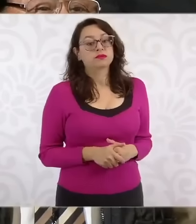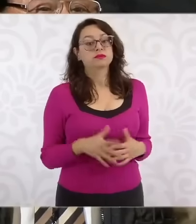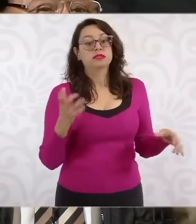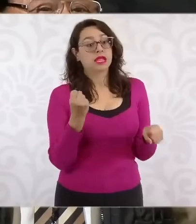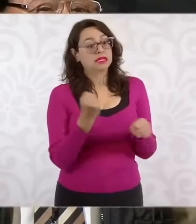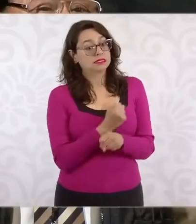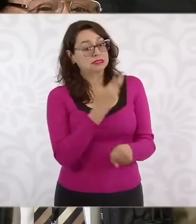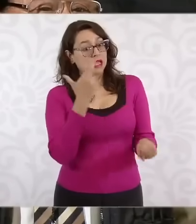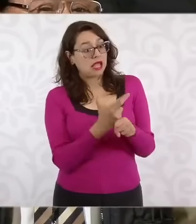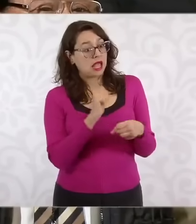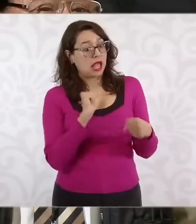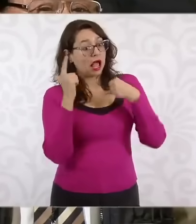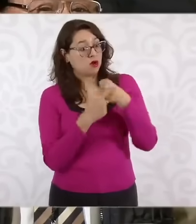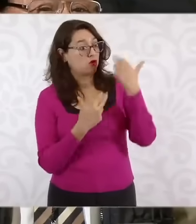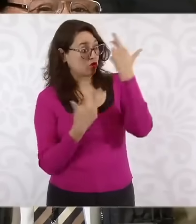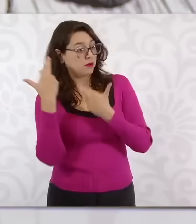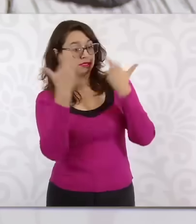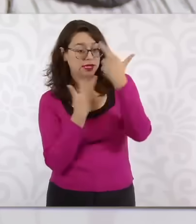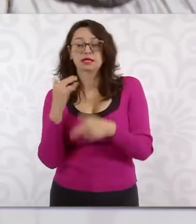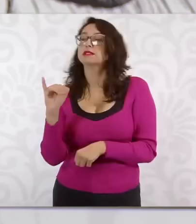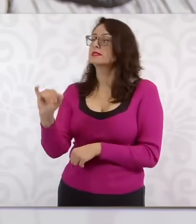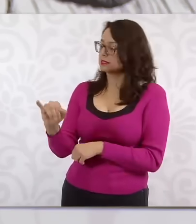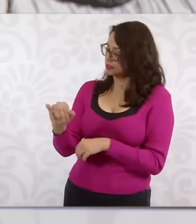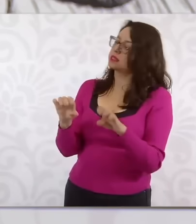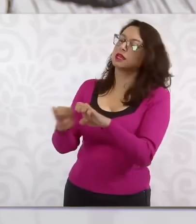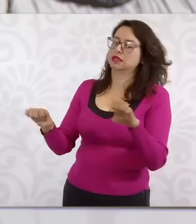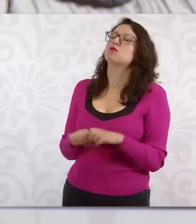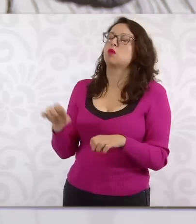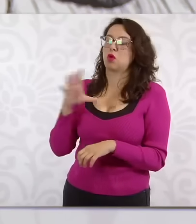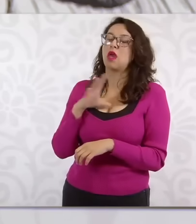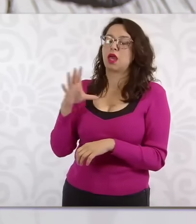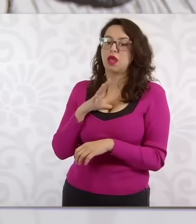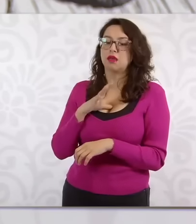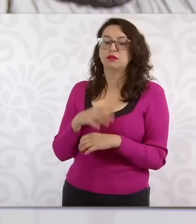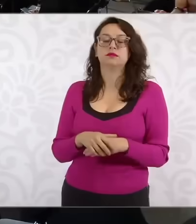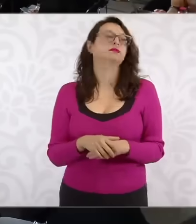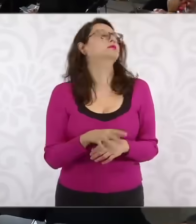para revisar estos casos. Sí, en cuanto se meta el expediente, presidenta, se da cuenta de que